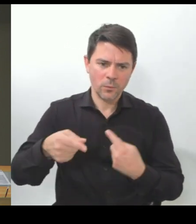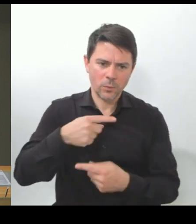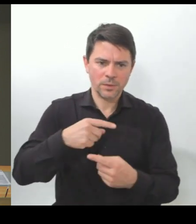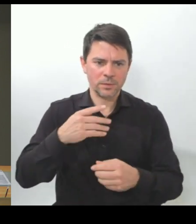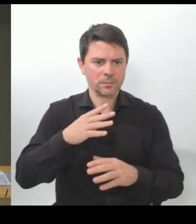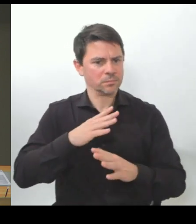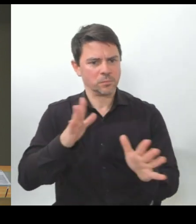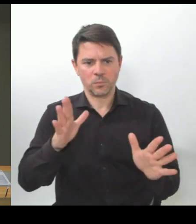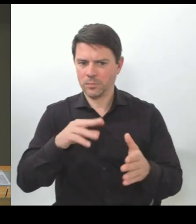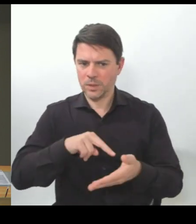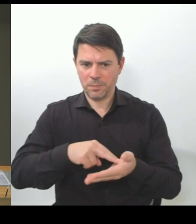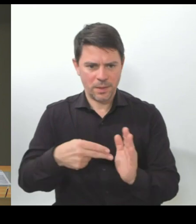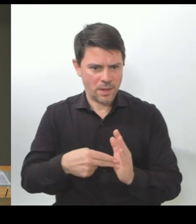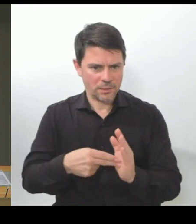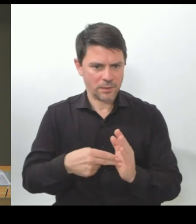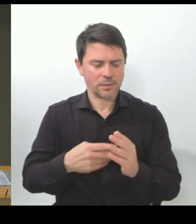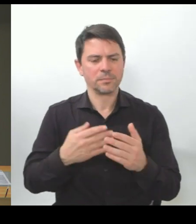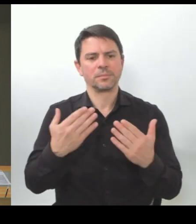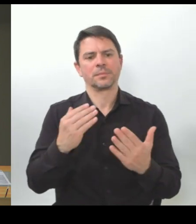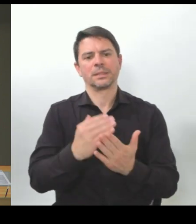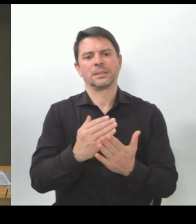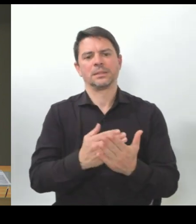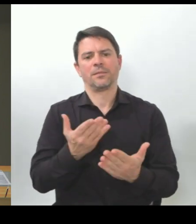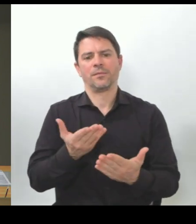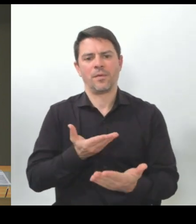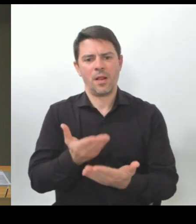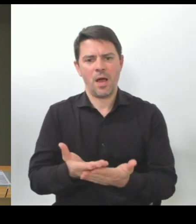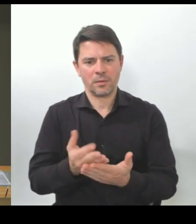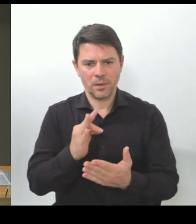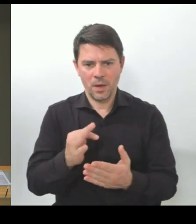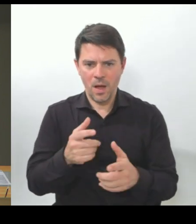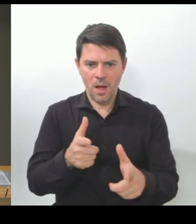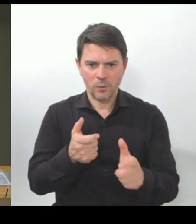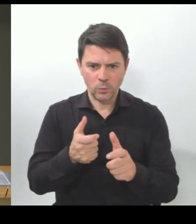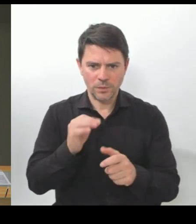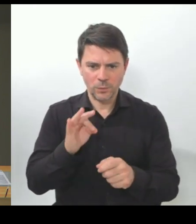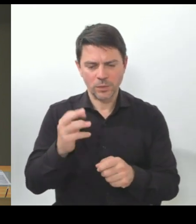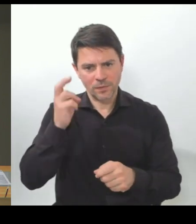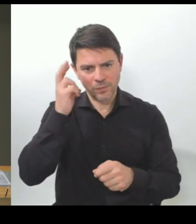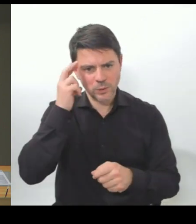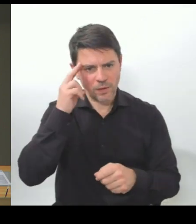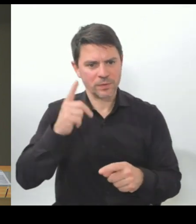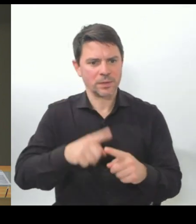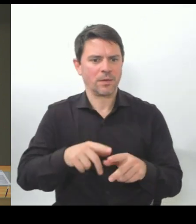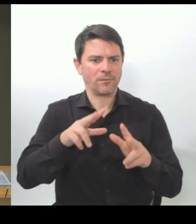zur Änderung des Haushaltsgesetzes 2022/2023. Ich eröffne die erste Lesung der Gesetzesvorlage.